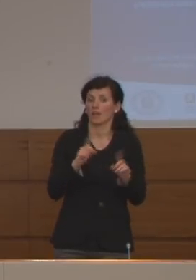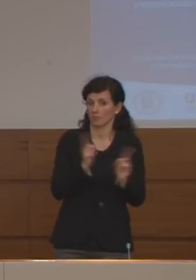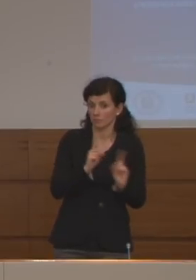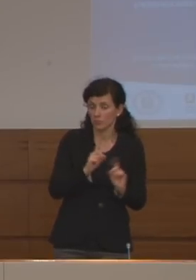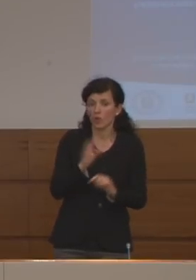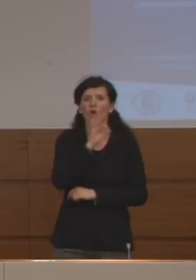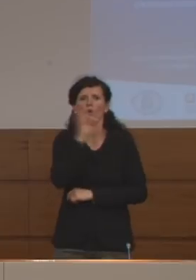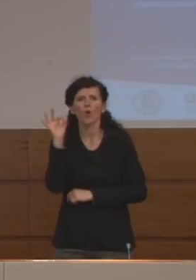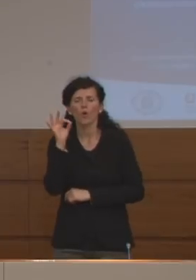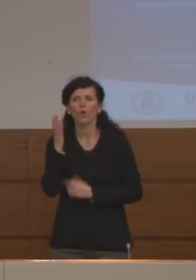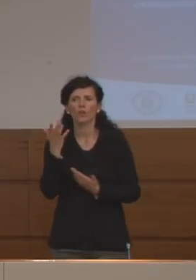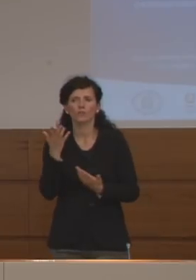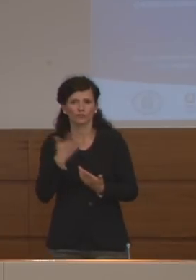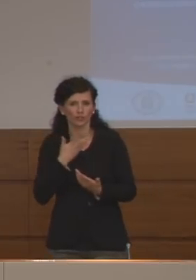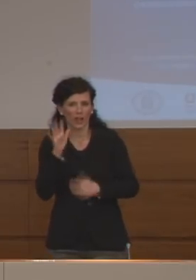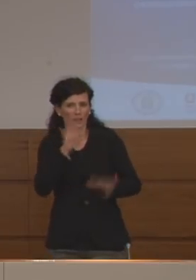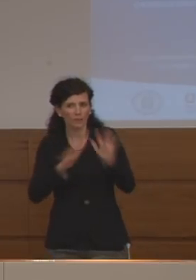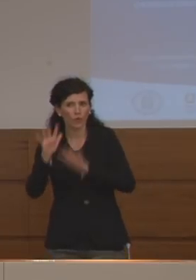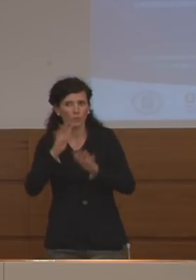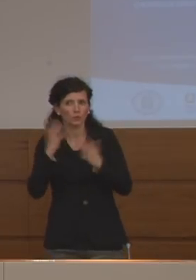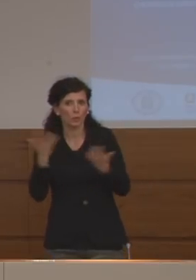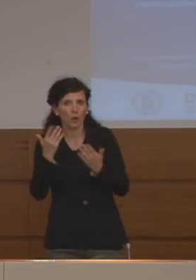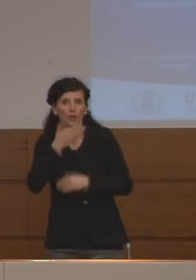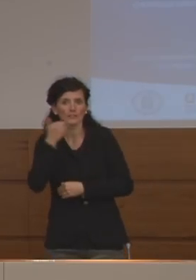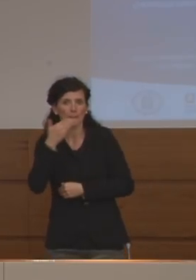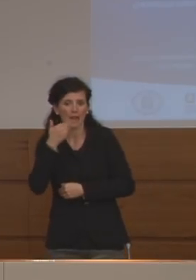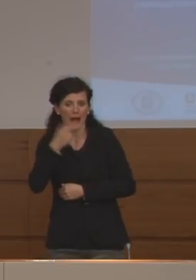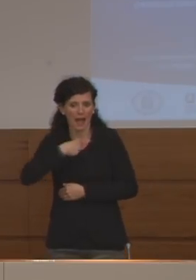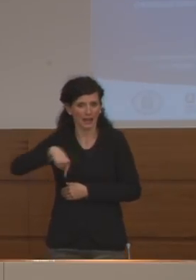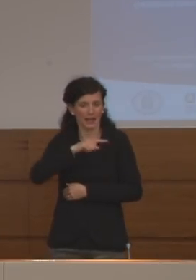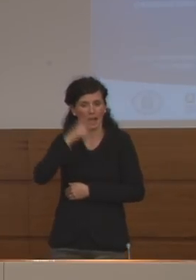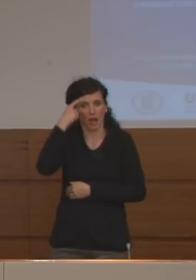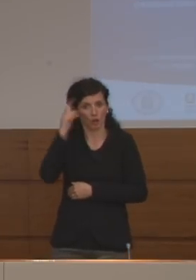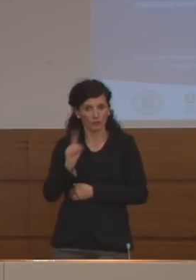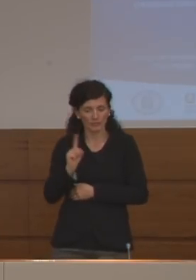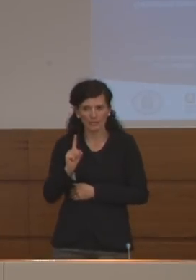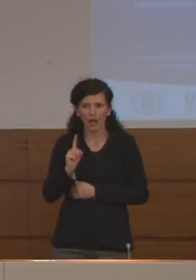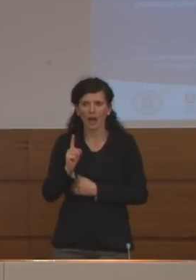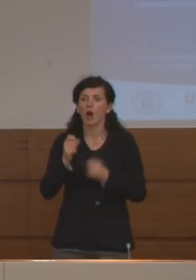magari si può fare e in particolare per la didattica a distanza tra virgolette?